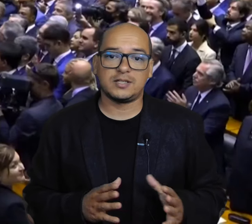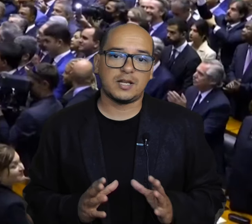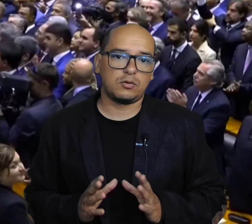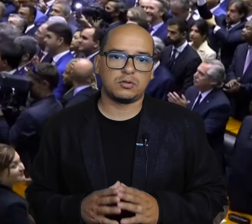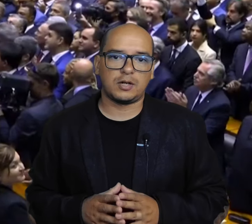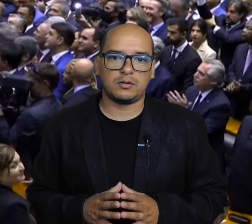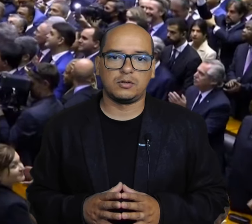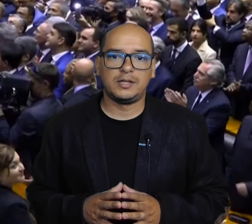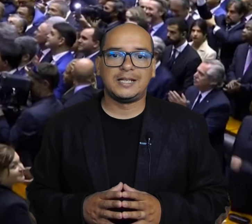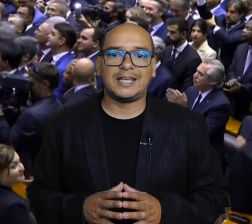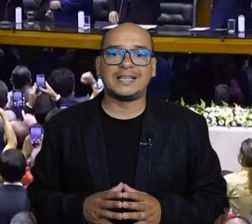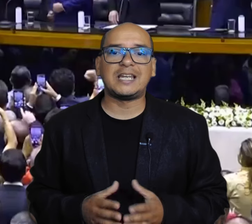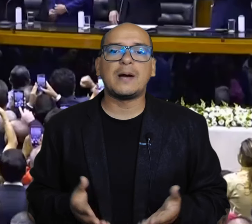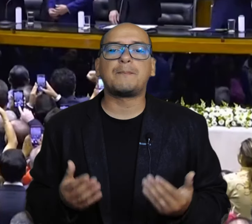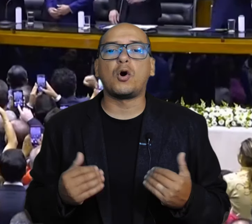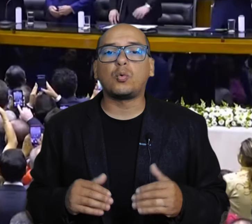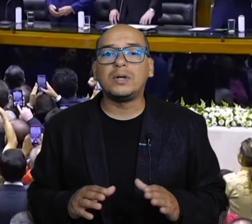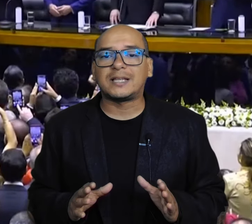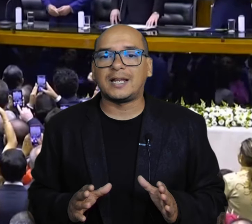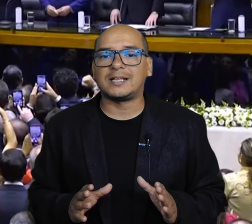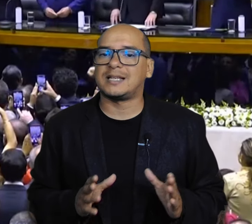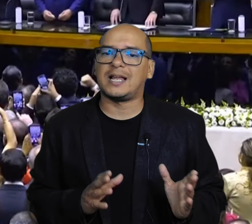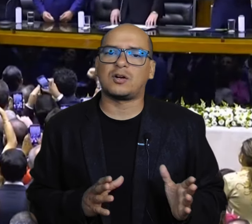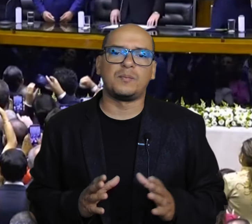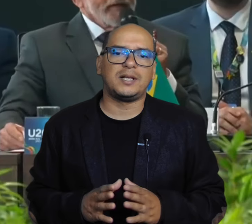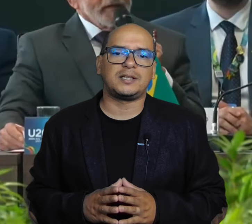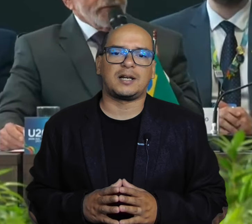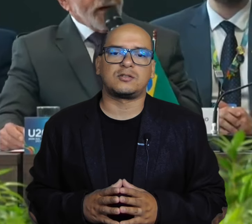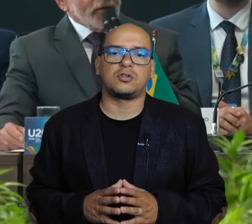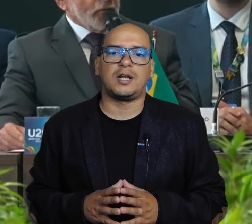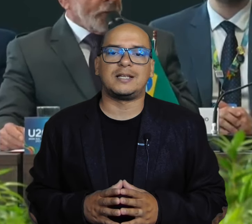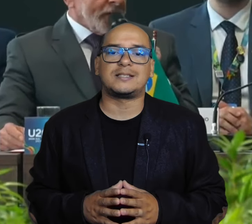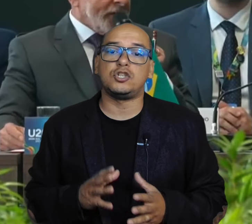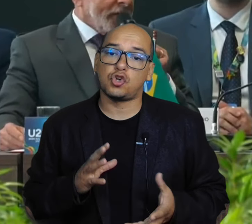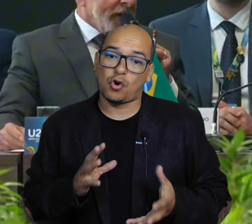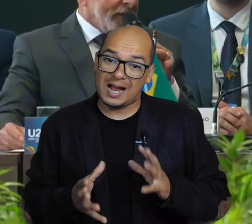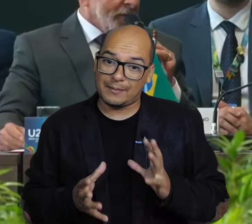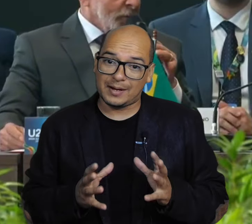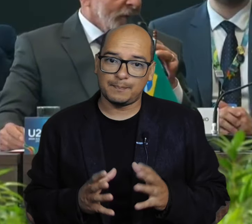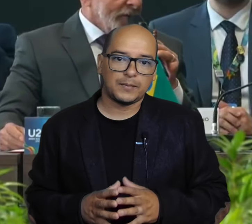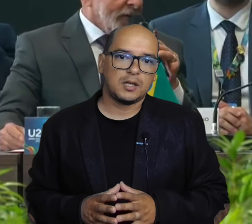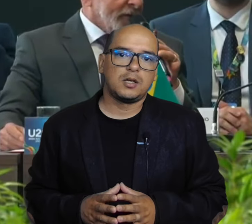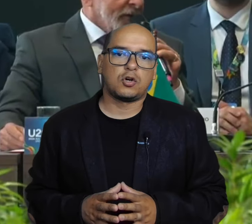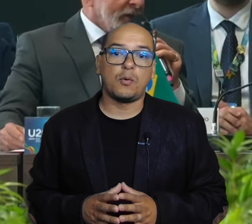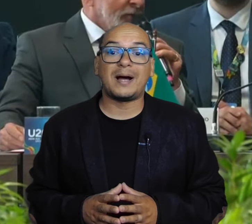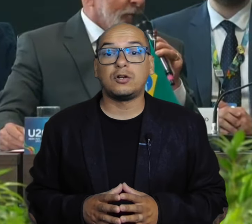de bolsonaro quien tenía poco interés en las cumbres internacionales y chocaba con varios